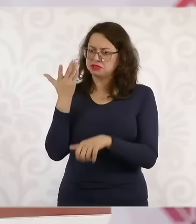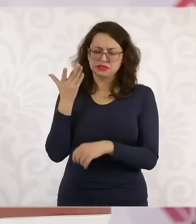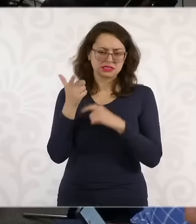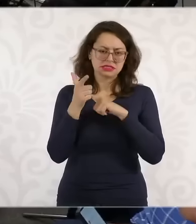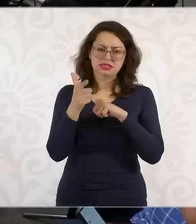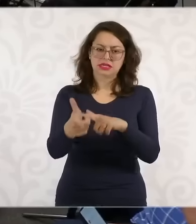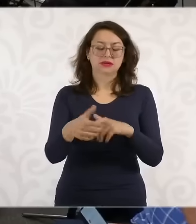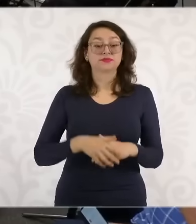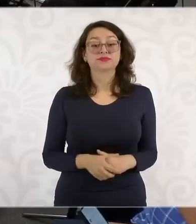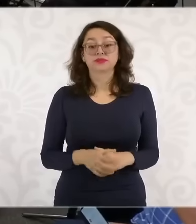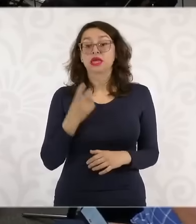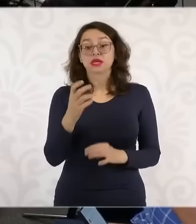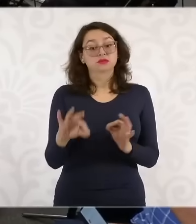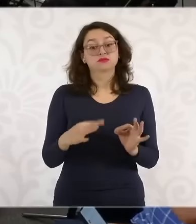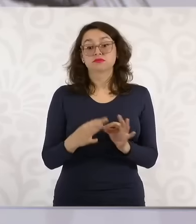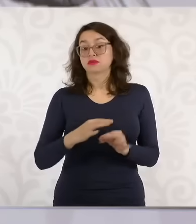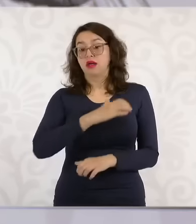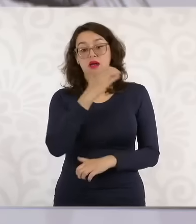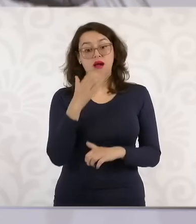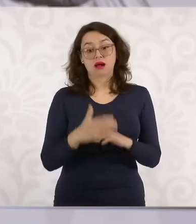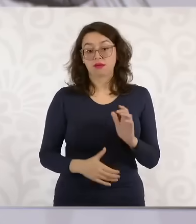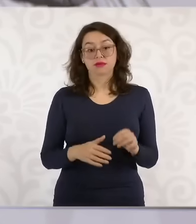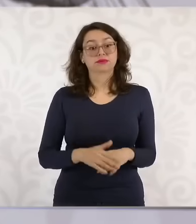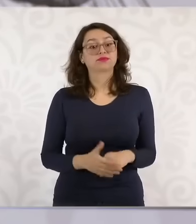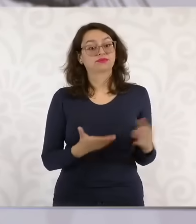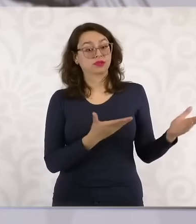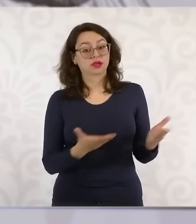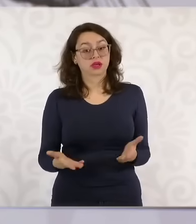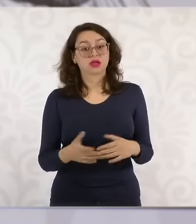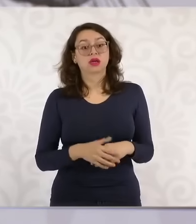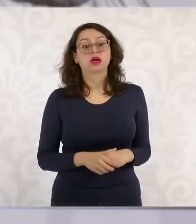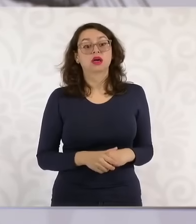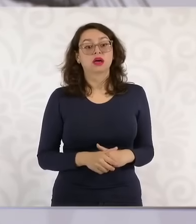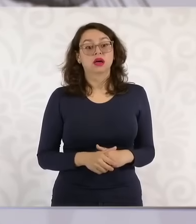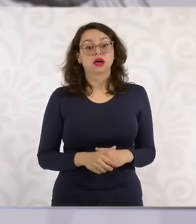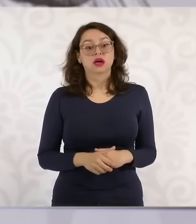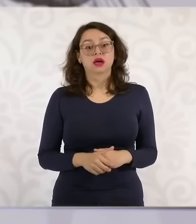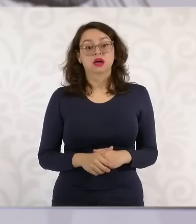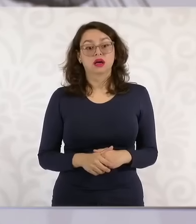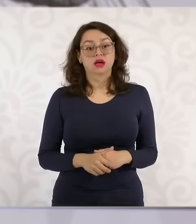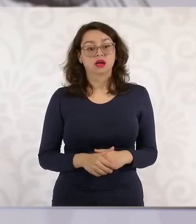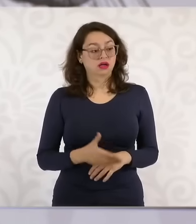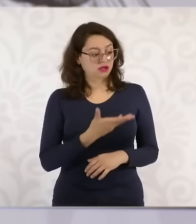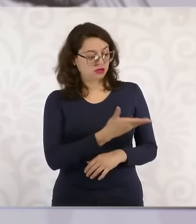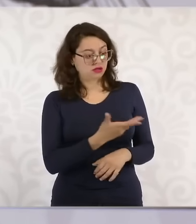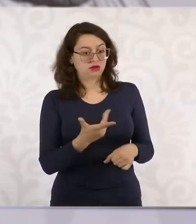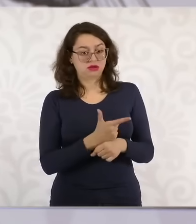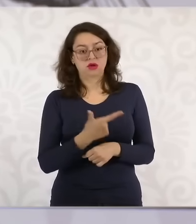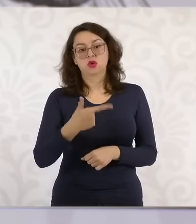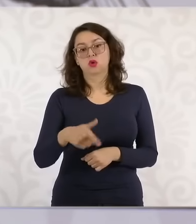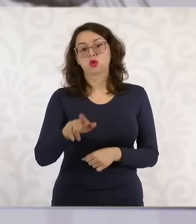Pues yo creo que con esto terminamos y vamos a darle la palabra aquí al licenciado Bulmaro